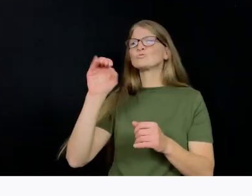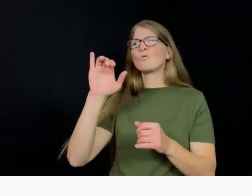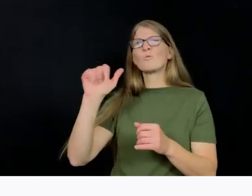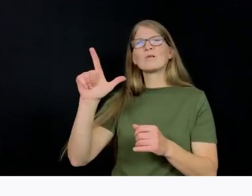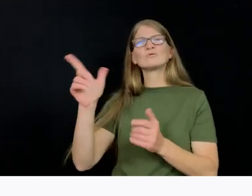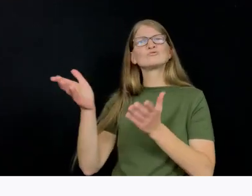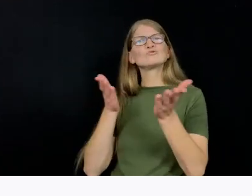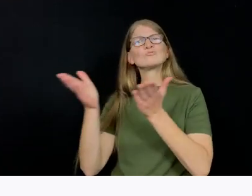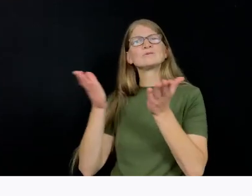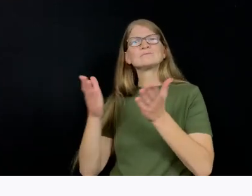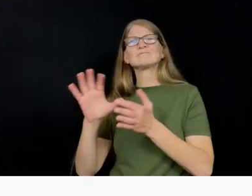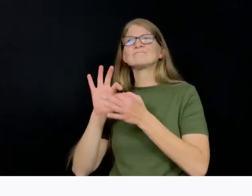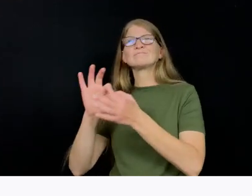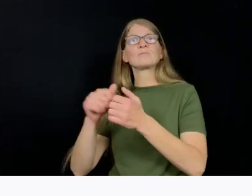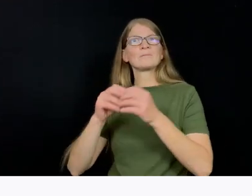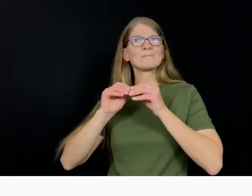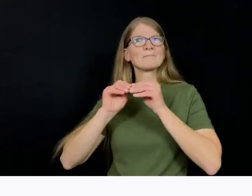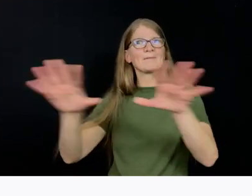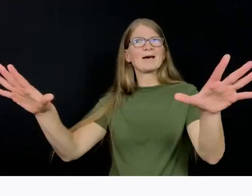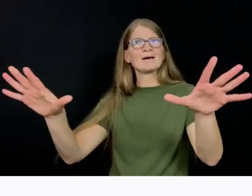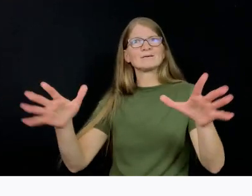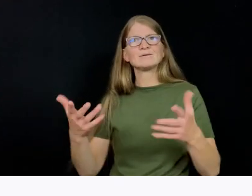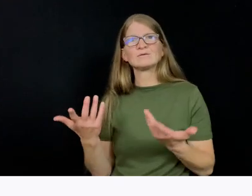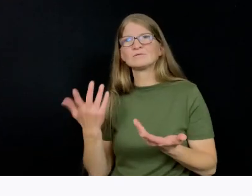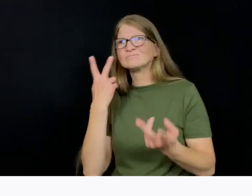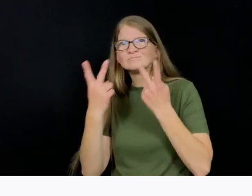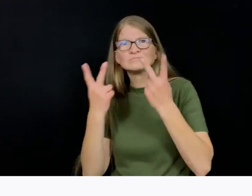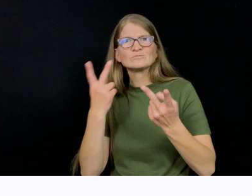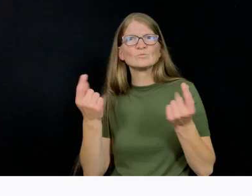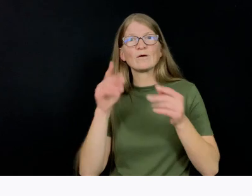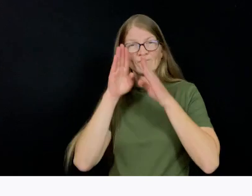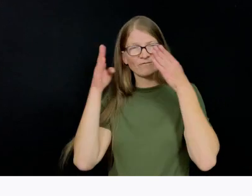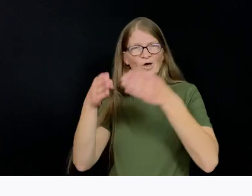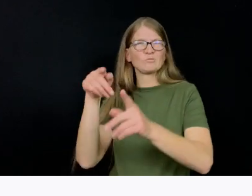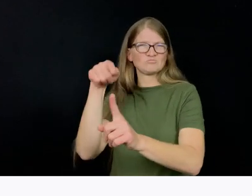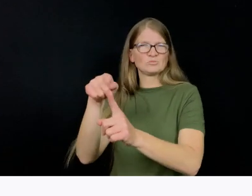وضعنا جلّ تركيزنا على دور رعاية المسنين خلال تلك الفترة الزمنية